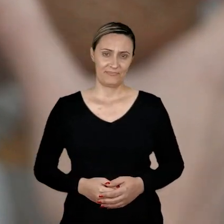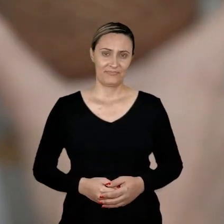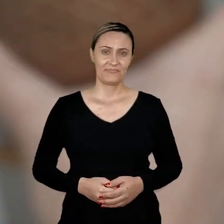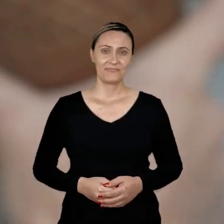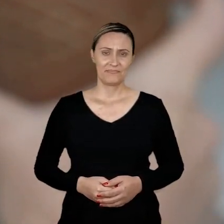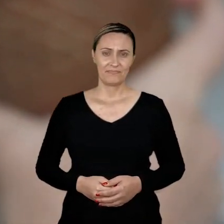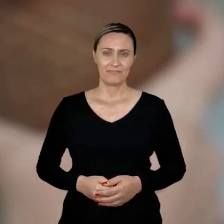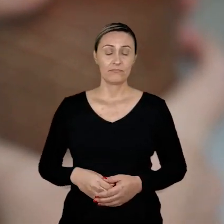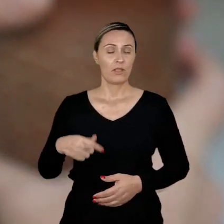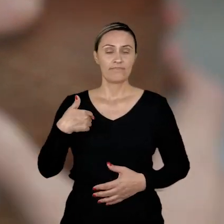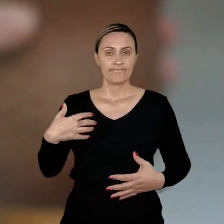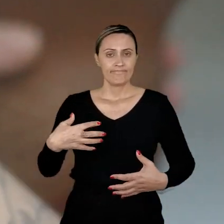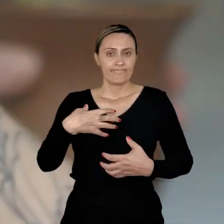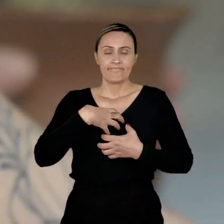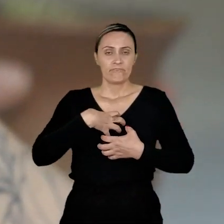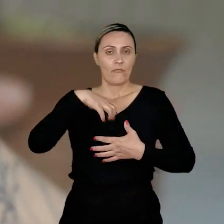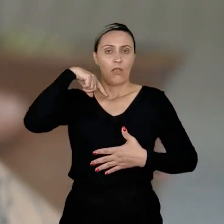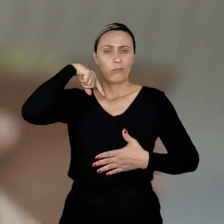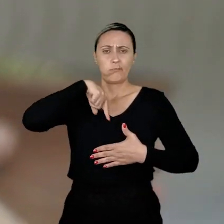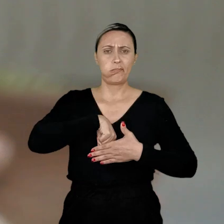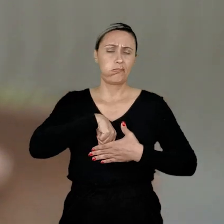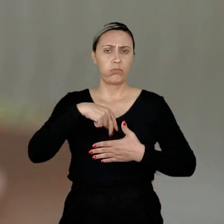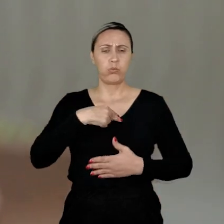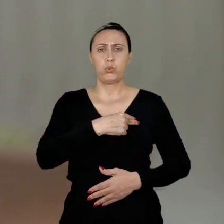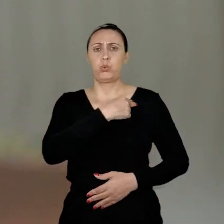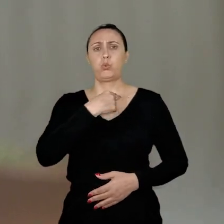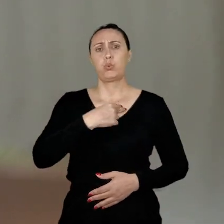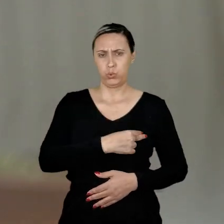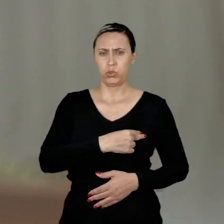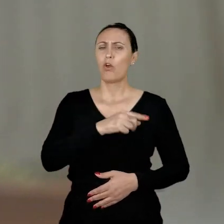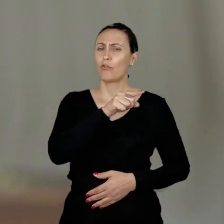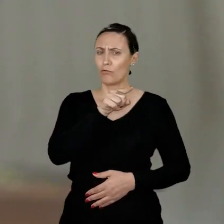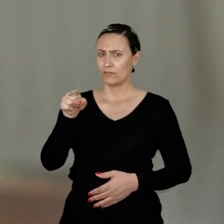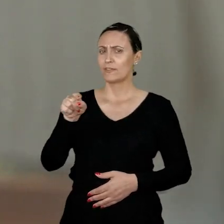Entrei em luto. Todo mundo, em algum momento da vida, passou ou vai passar pelo luto.